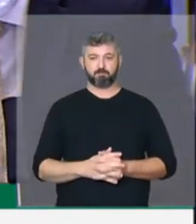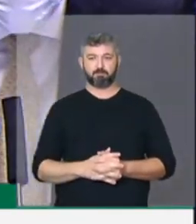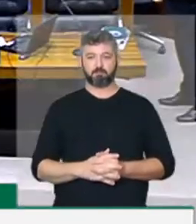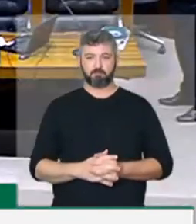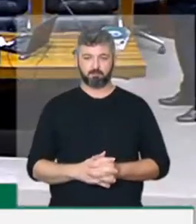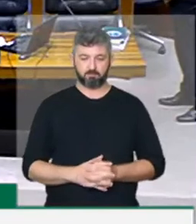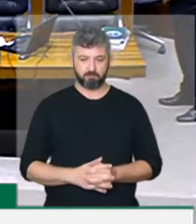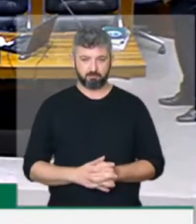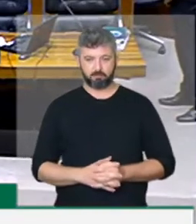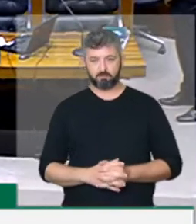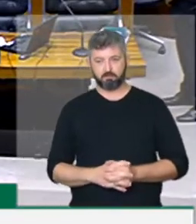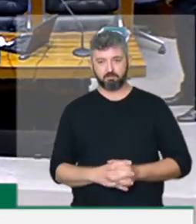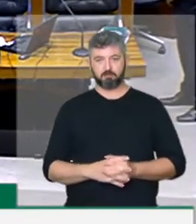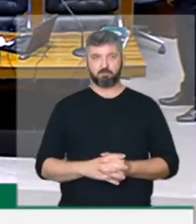FEDERAL PARA... PARA A SECRETARIA DE GOVERNO NO